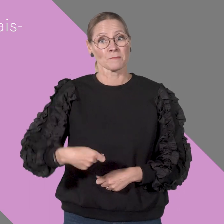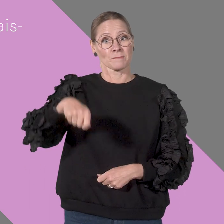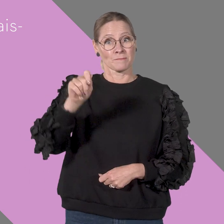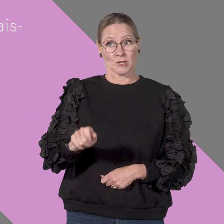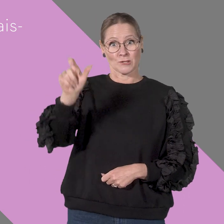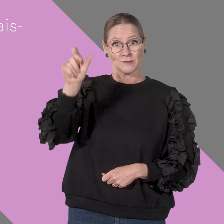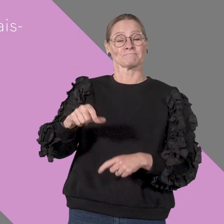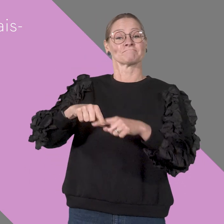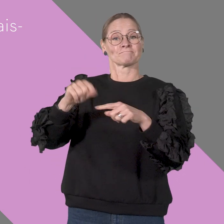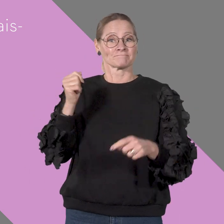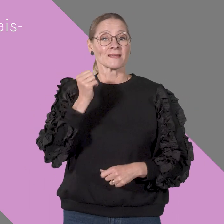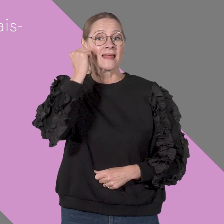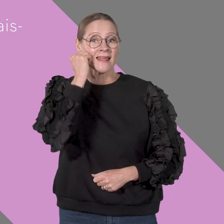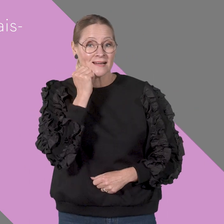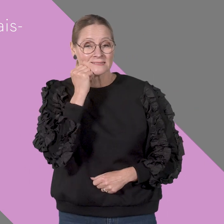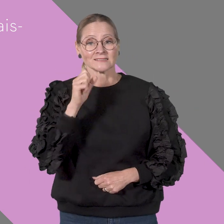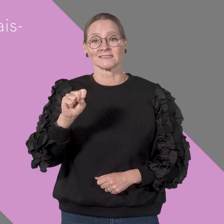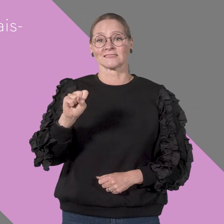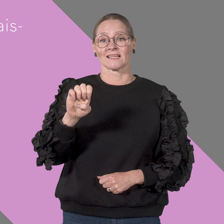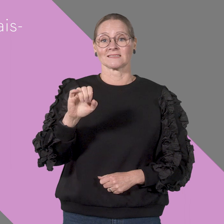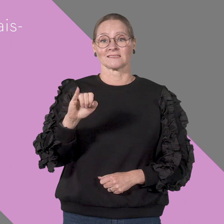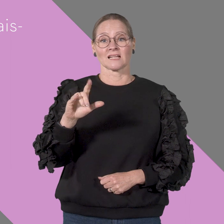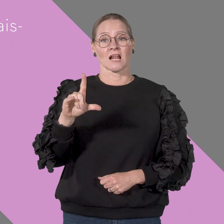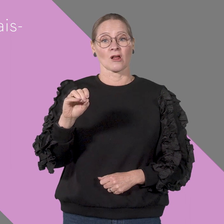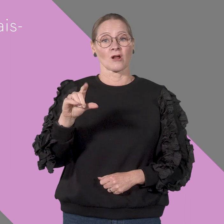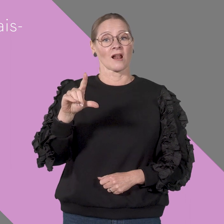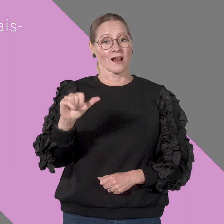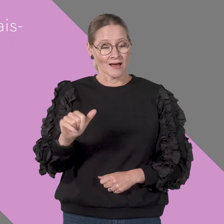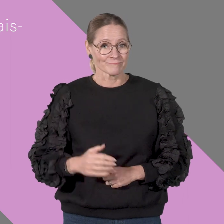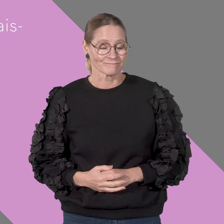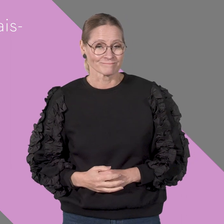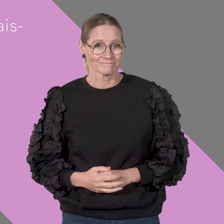Puheenjohtajaksi valittiin Eelis Seilola.